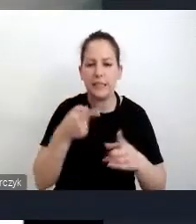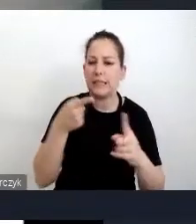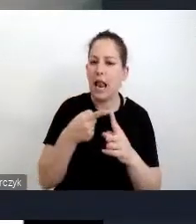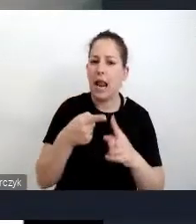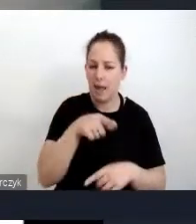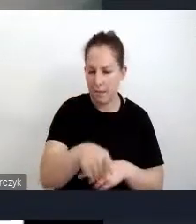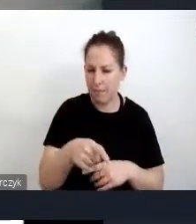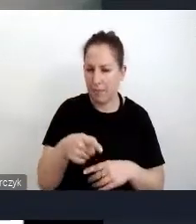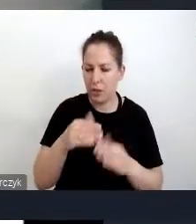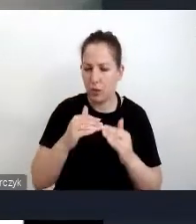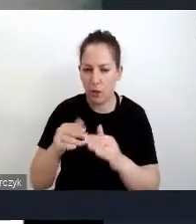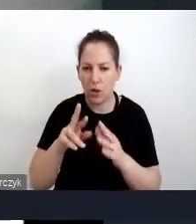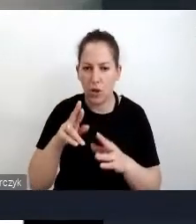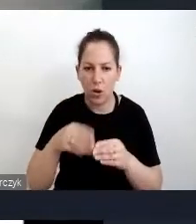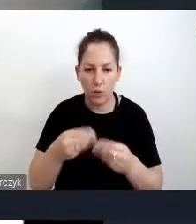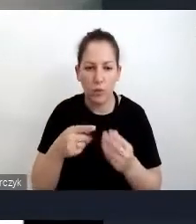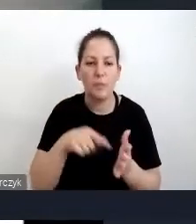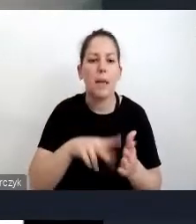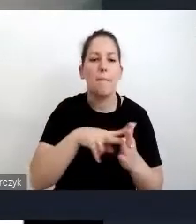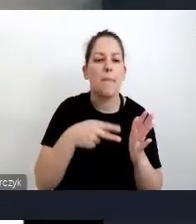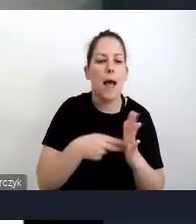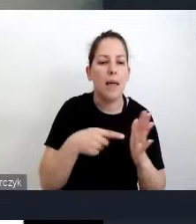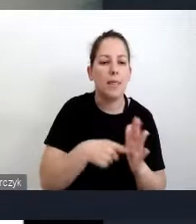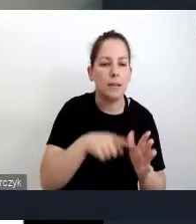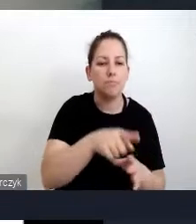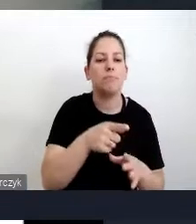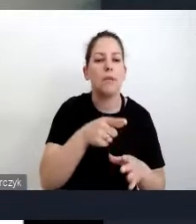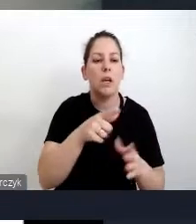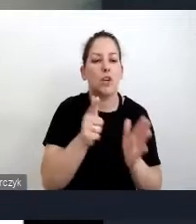jak obecne strategie i plany odnoszą się do tych 17 różnych Celów